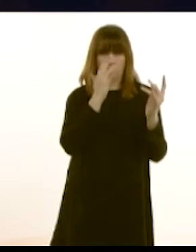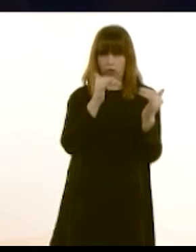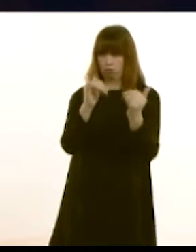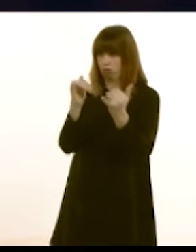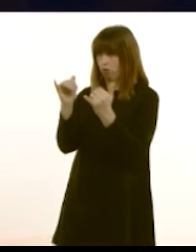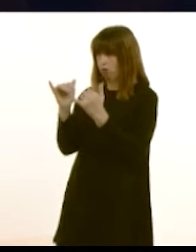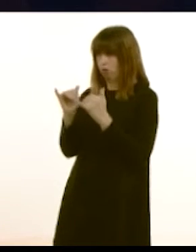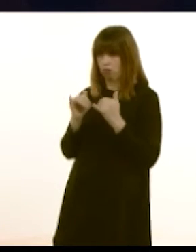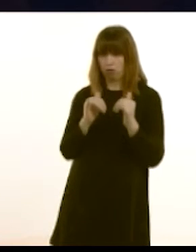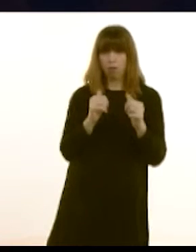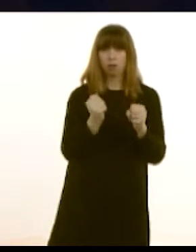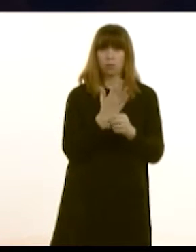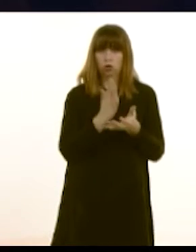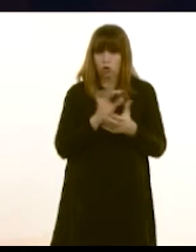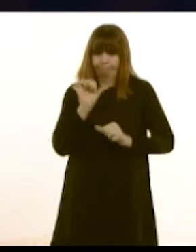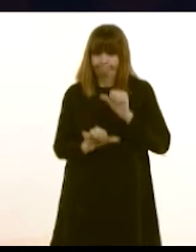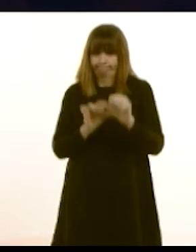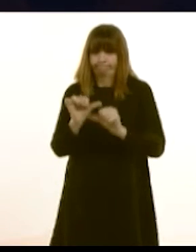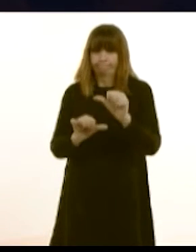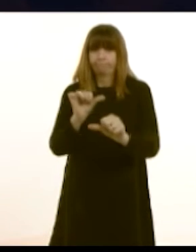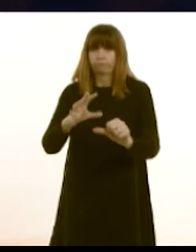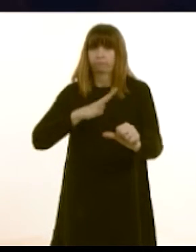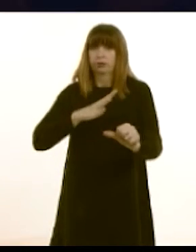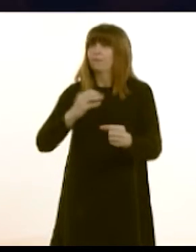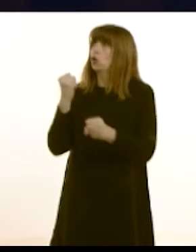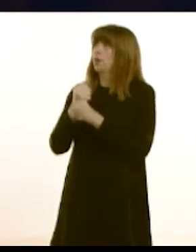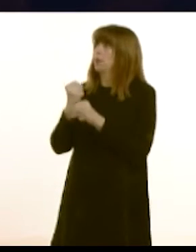y Llywodraeth yn y dyfodol yn cael eu hanelu at y llefydd cywir?